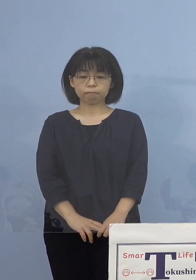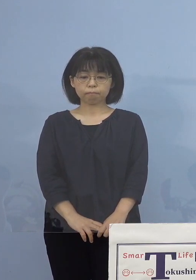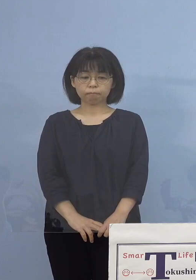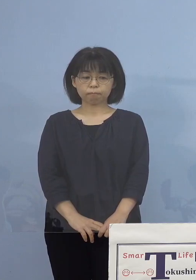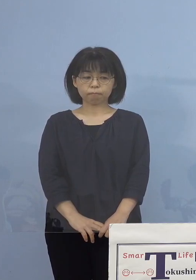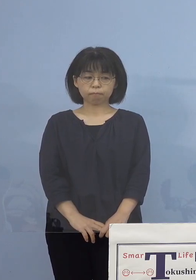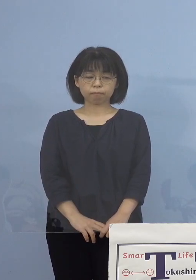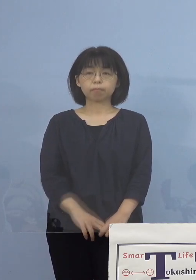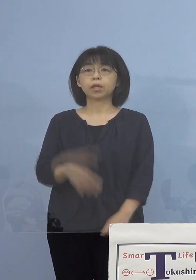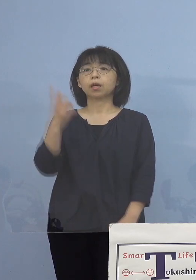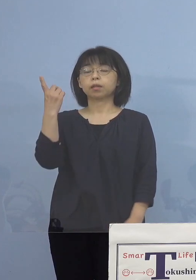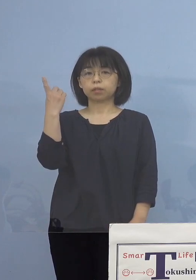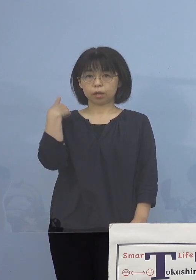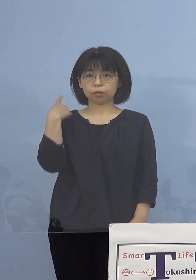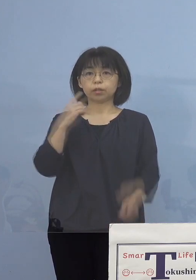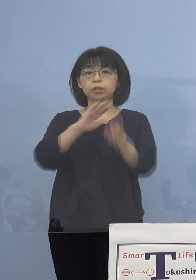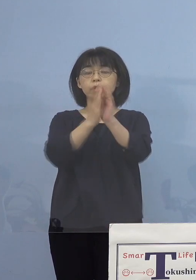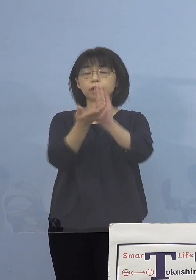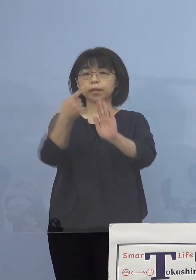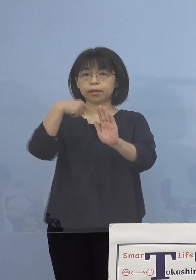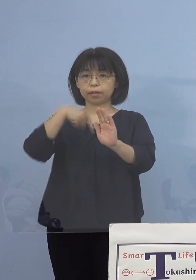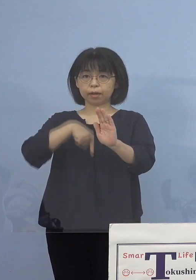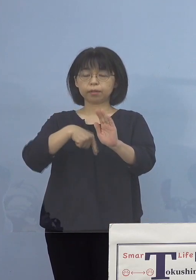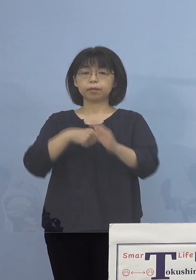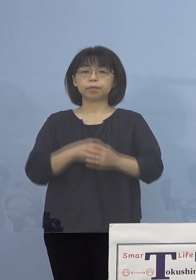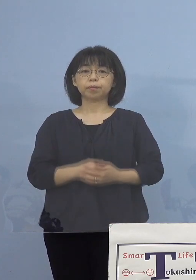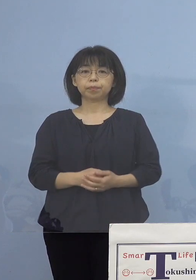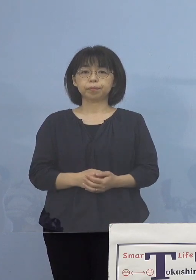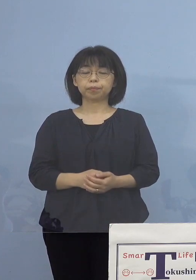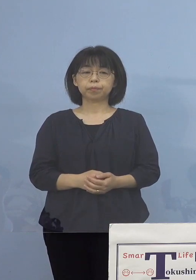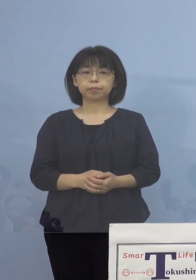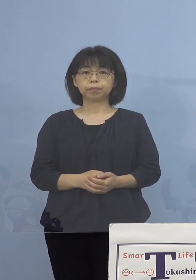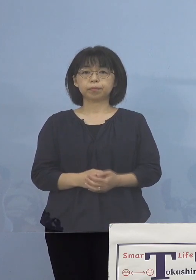（保健福祉部長） 昨日、県内において、52名の